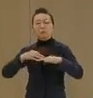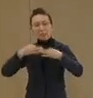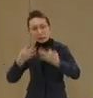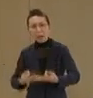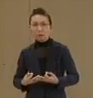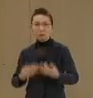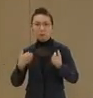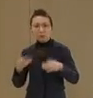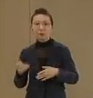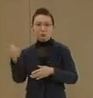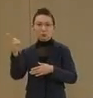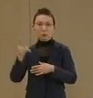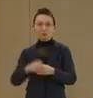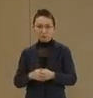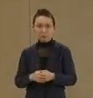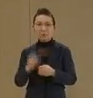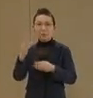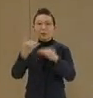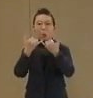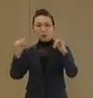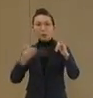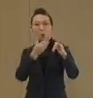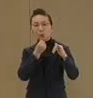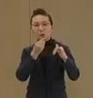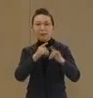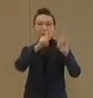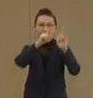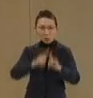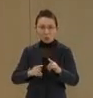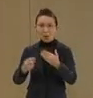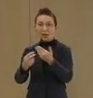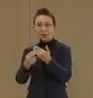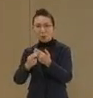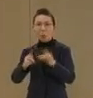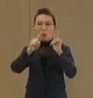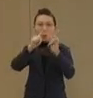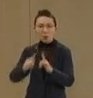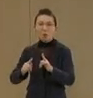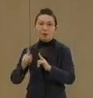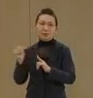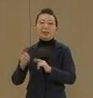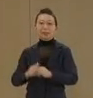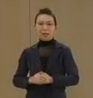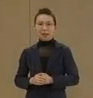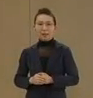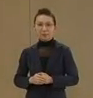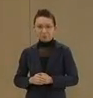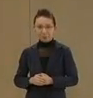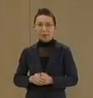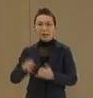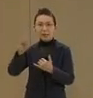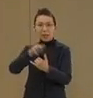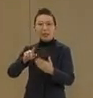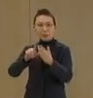都民の医療や福祉を後退させました 災害時の拠点となる都立病院は